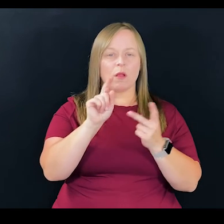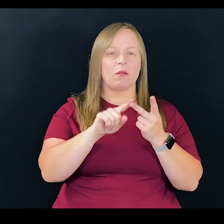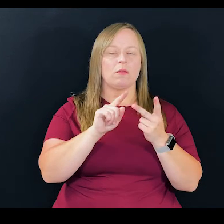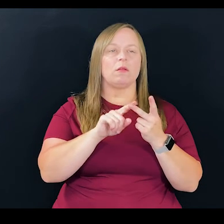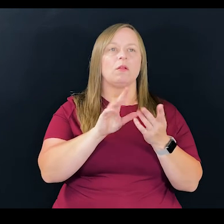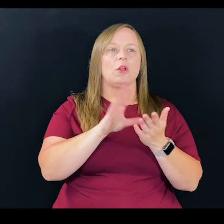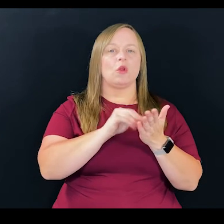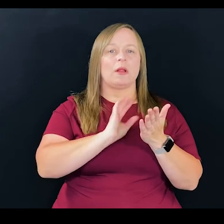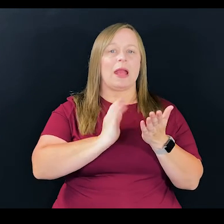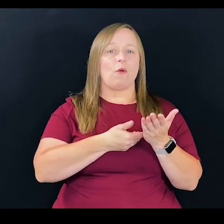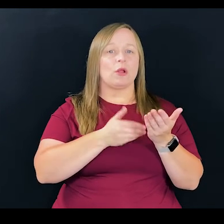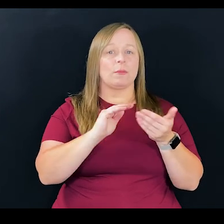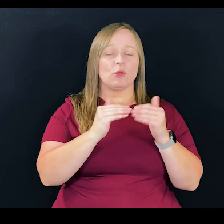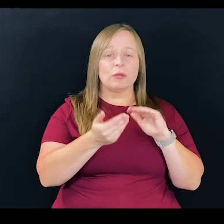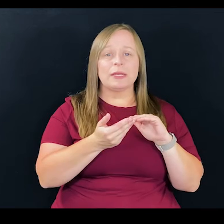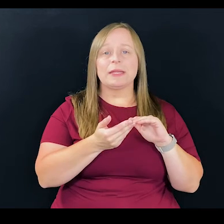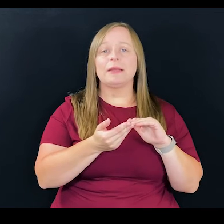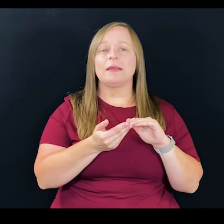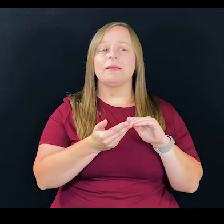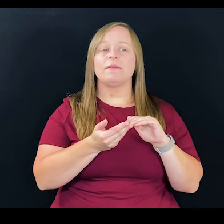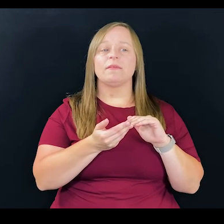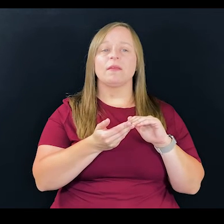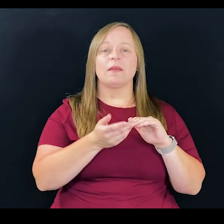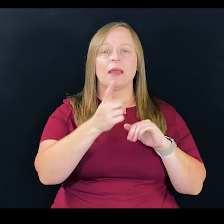también aprender que, en nuestras comunidades,